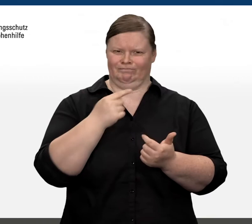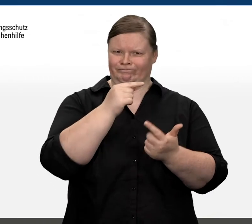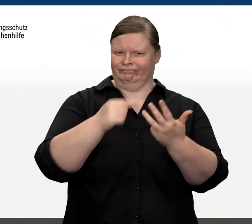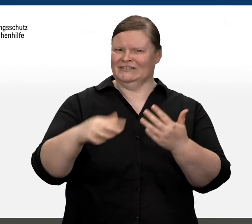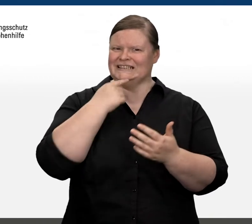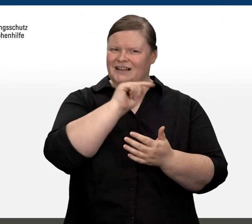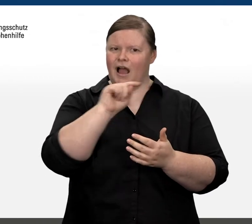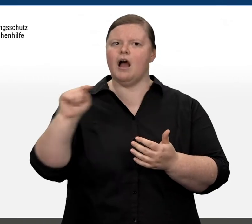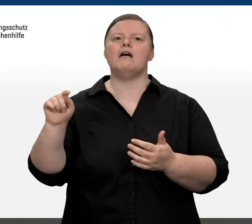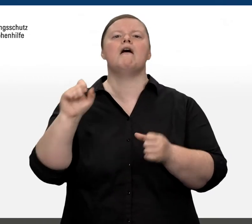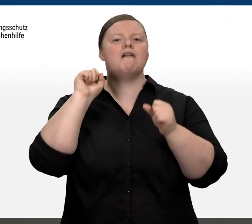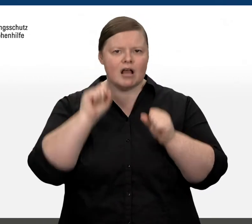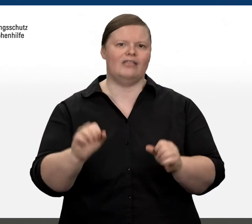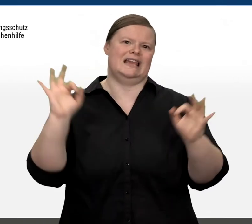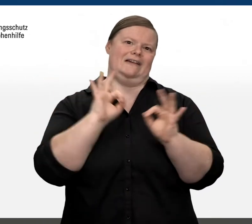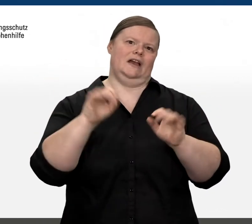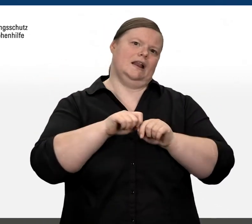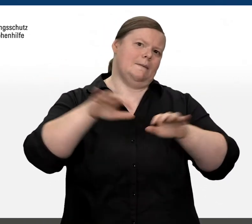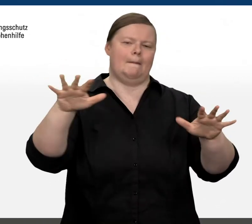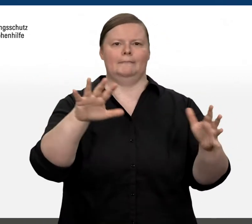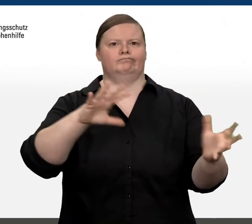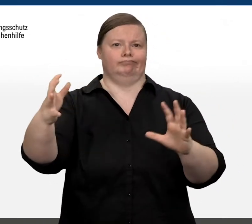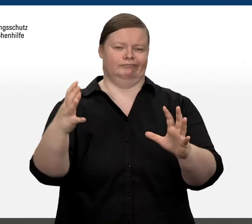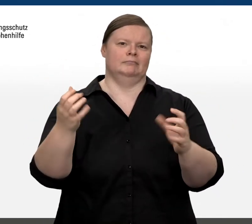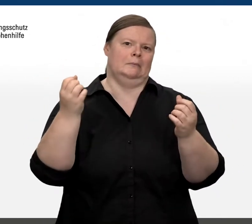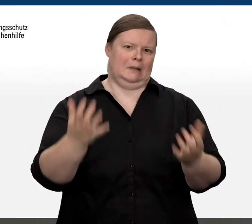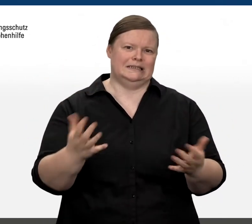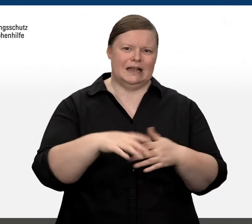die in einer dieser Kategorien gefährlich sein können.